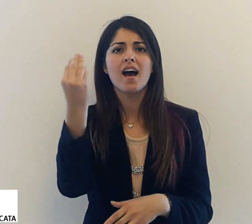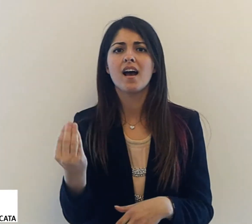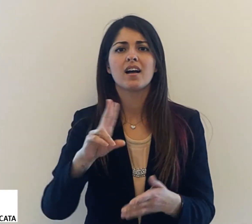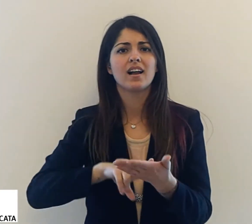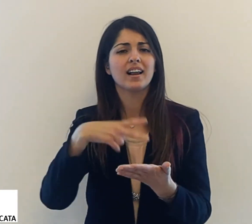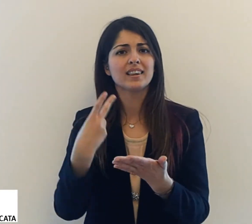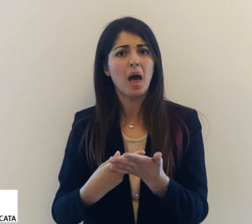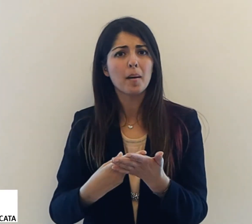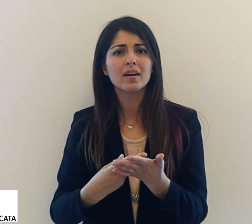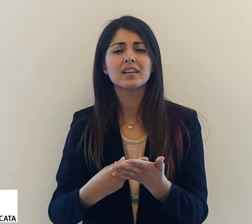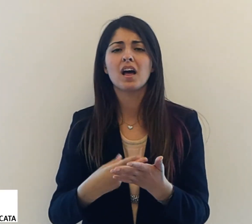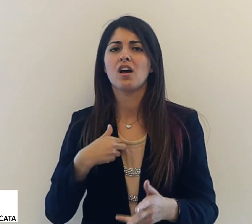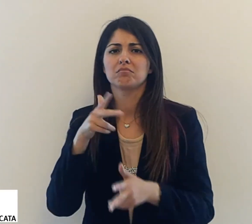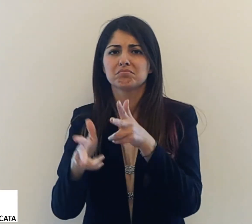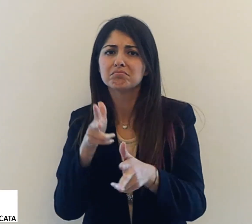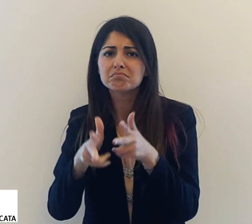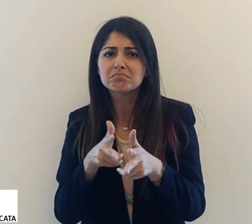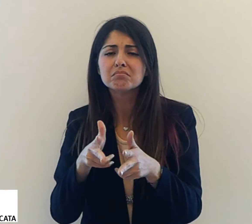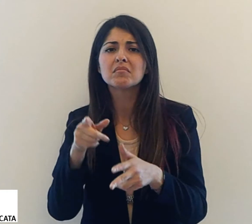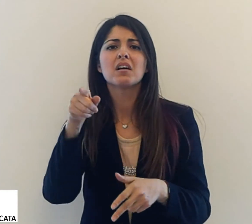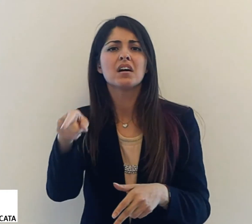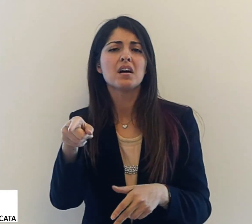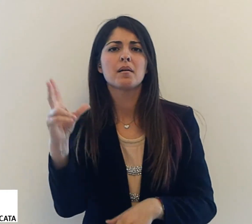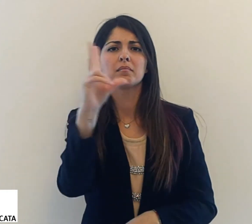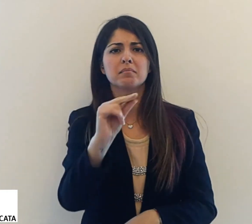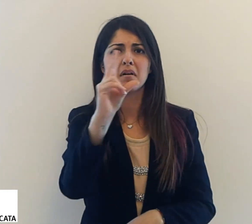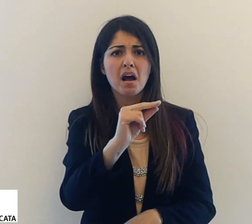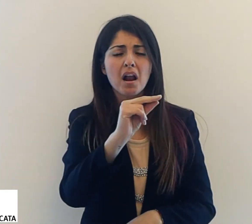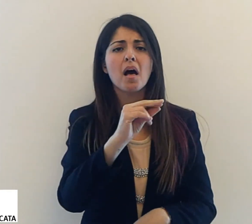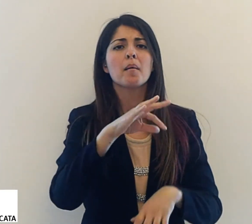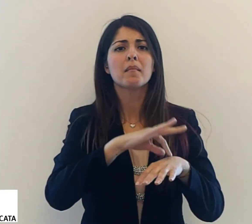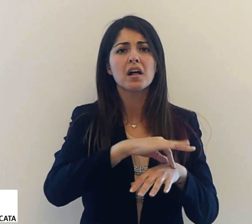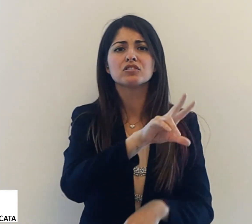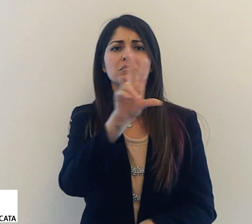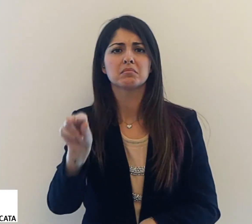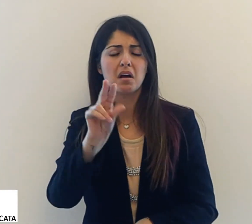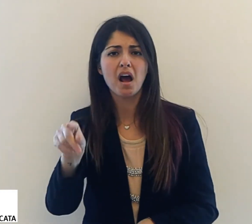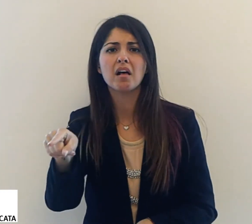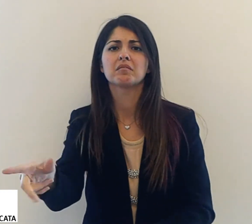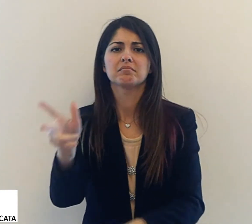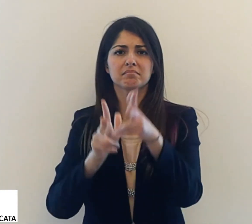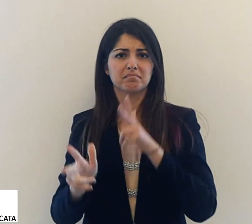Pensa a tutto l'ospedale. In questo modo la persona sorda può segnare e l'interprete tradurrà tutto in italiano al medico